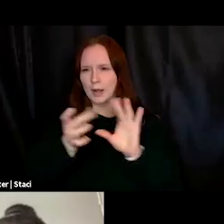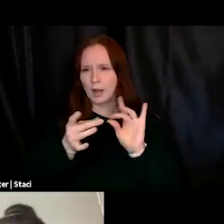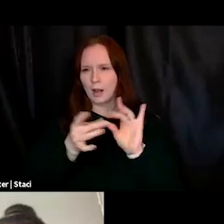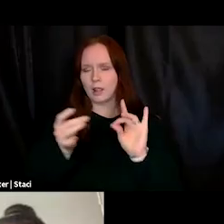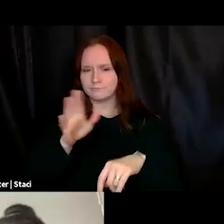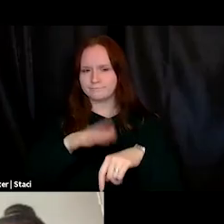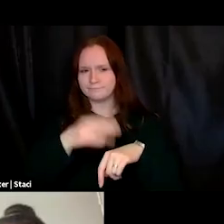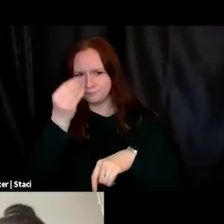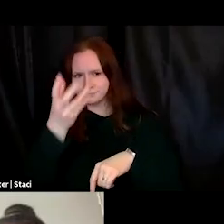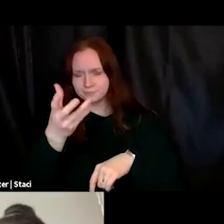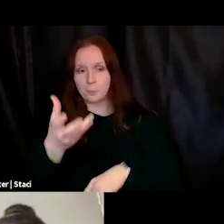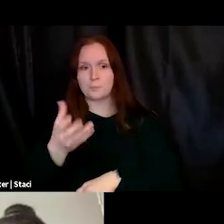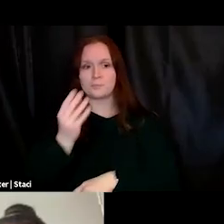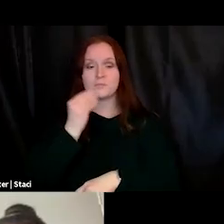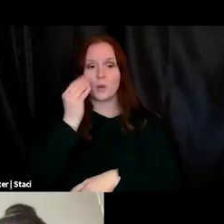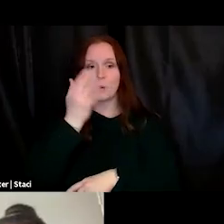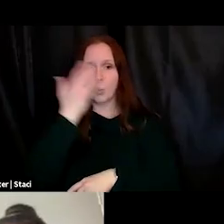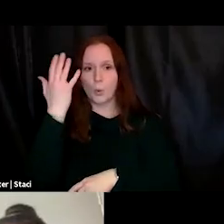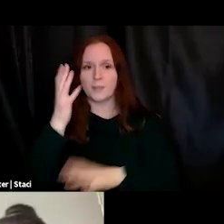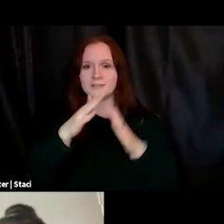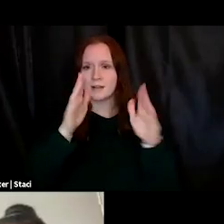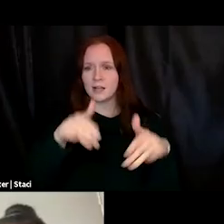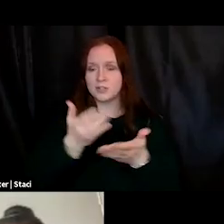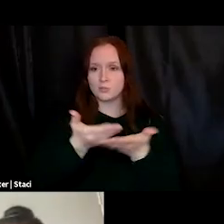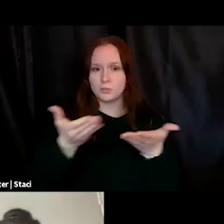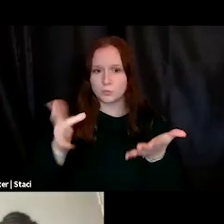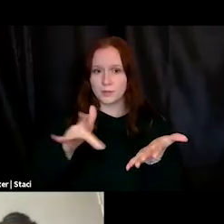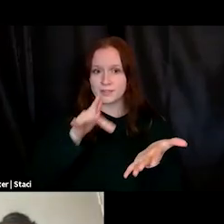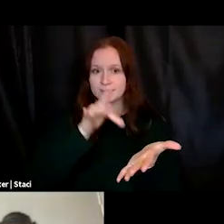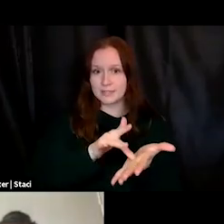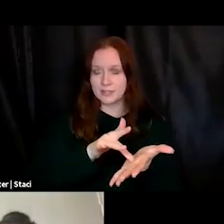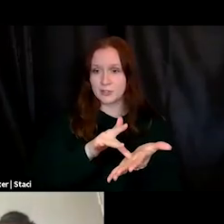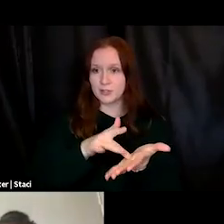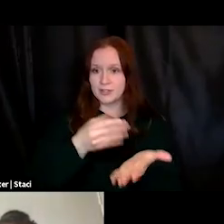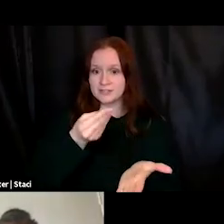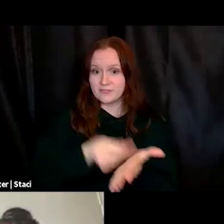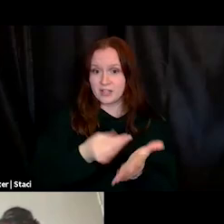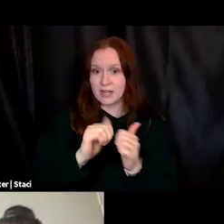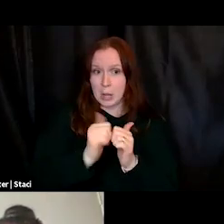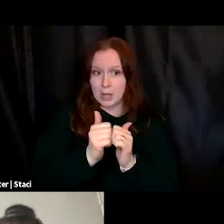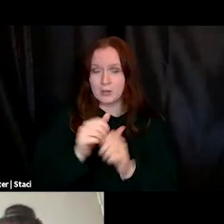a ellos también. También estarán disponibles para ustedes después del webinar.